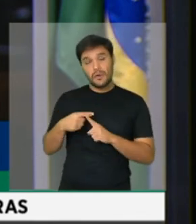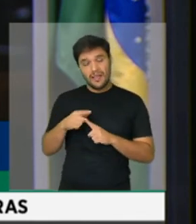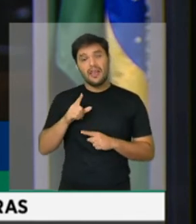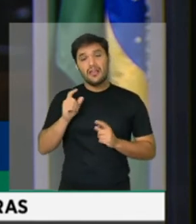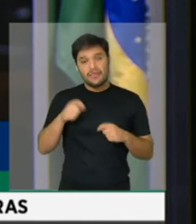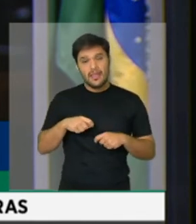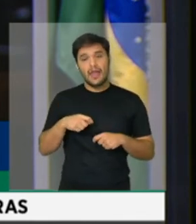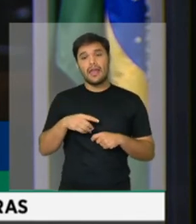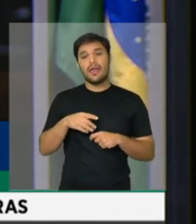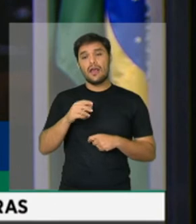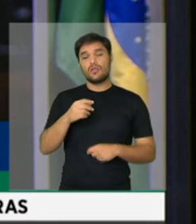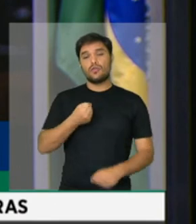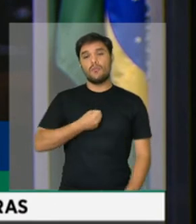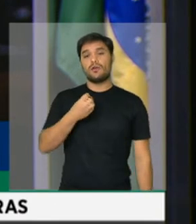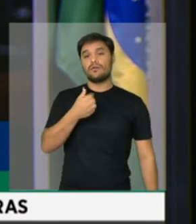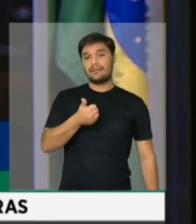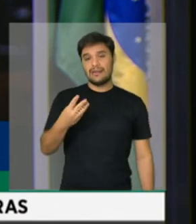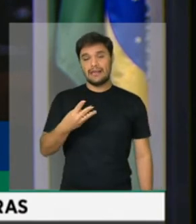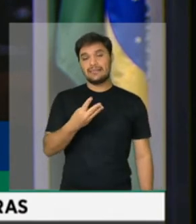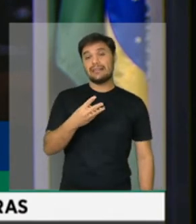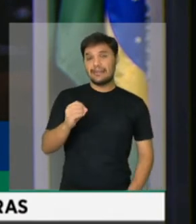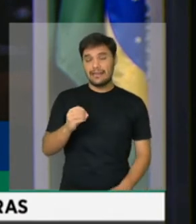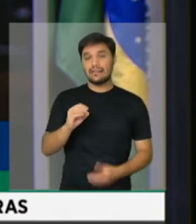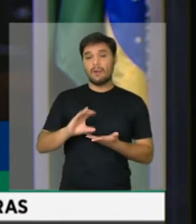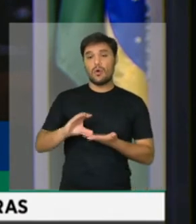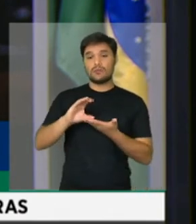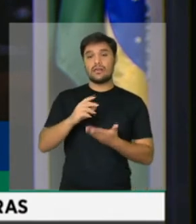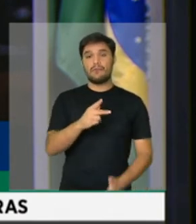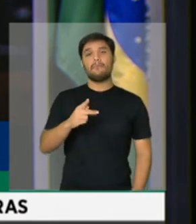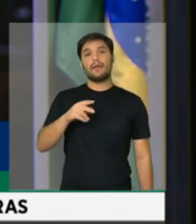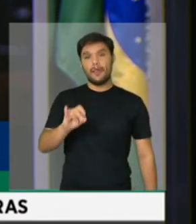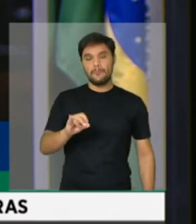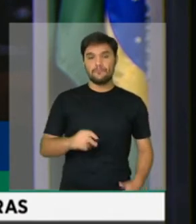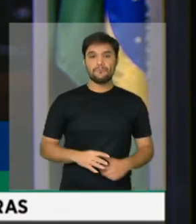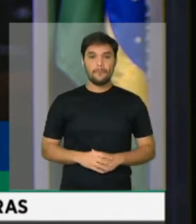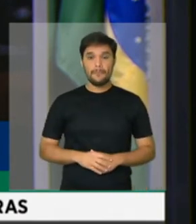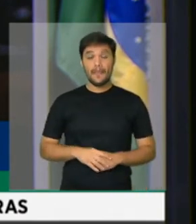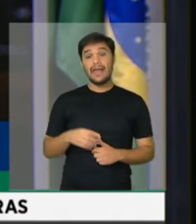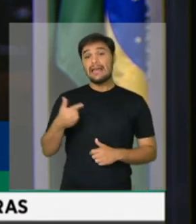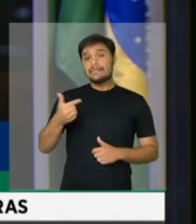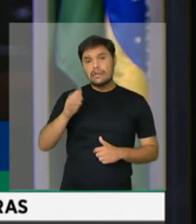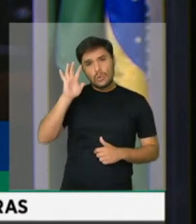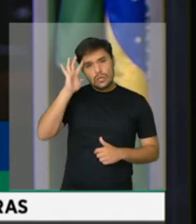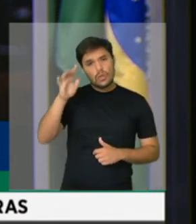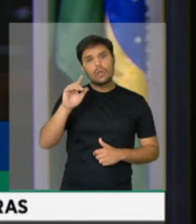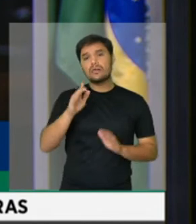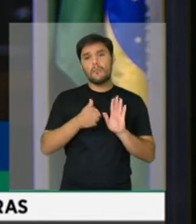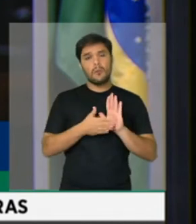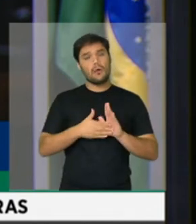ATUAIS E PARA QUE AQUELES QUE DESLIGADO ÚLTIMOS SEIS MESES. A MEDIDA JÁ HAVIA SIDO COGITADA ANTERIORMENTE PELO